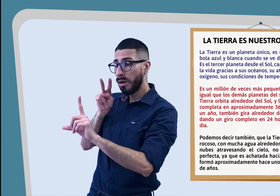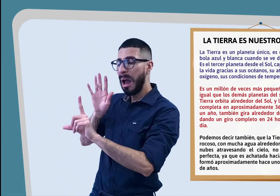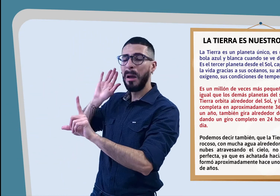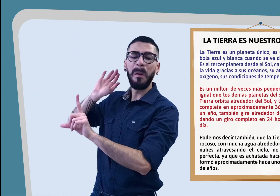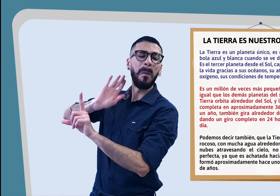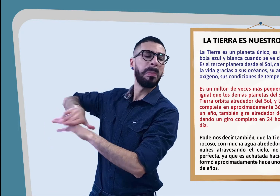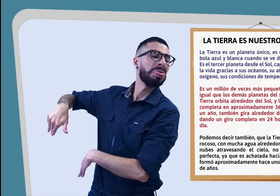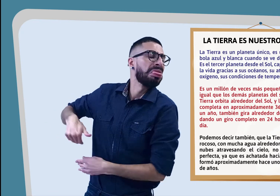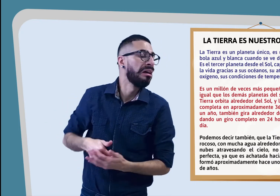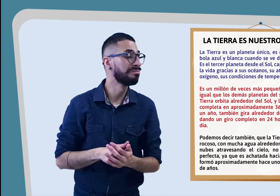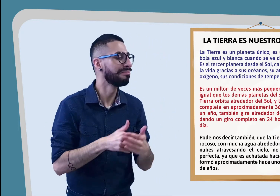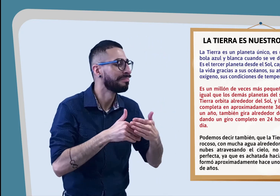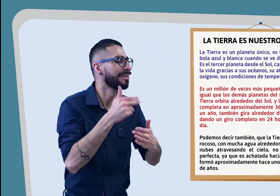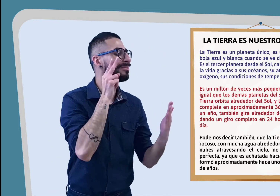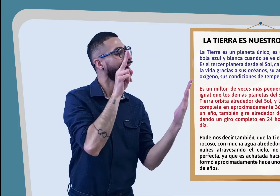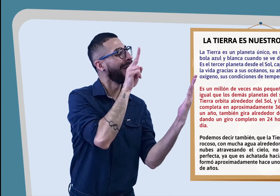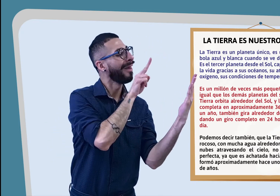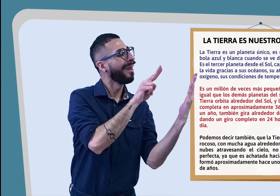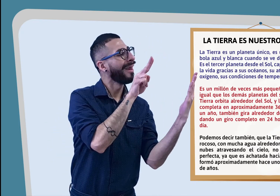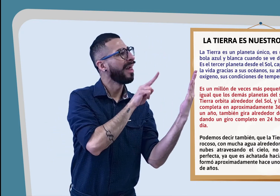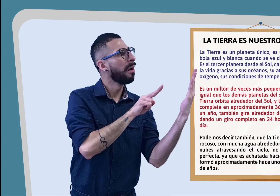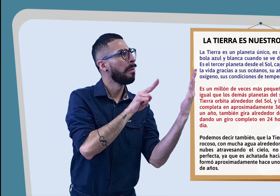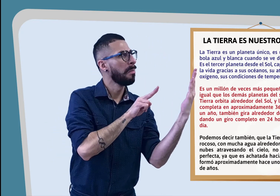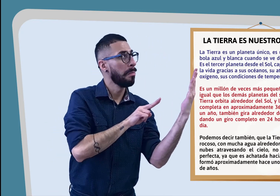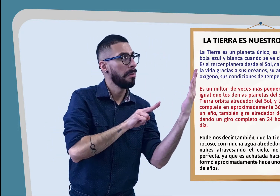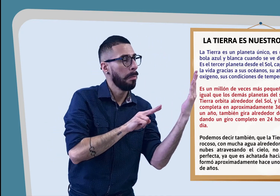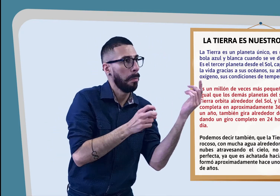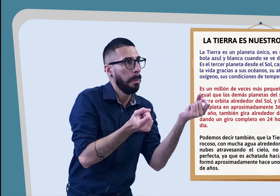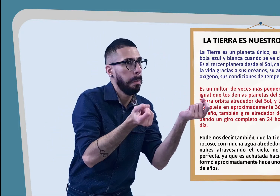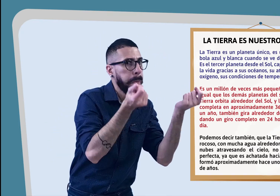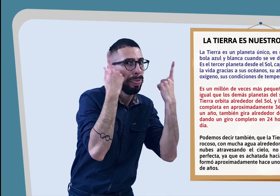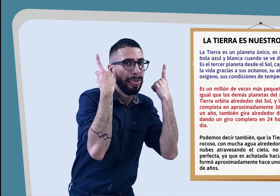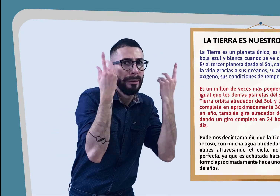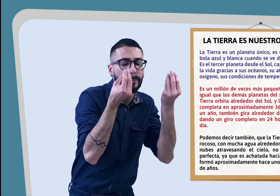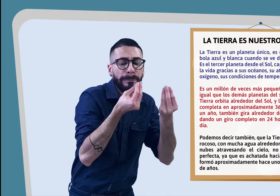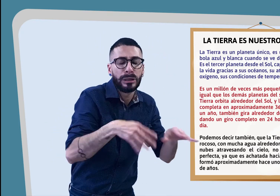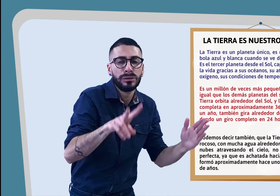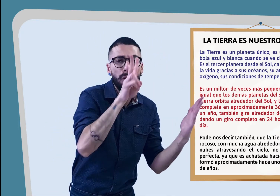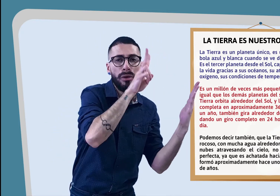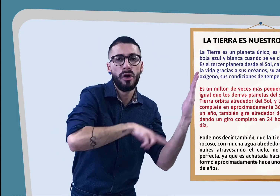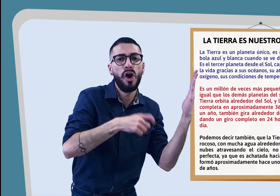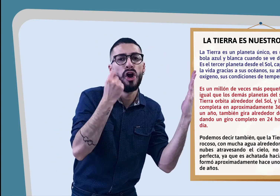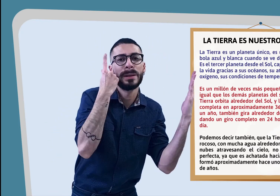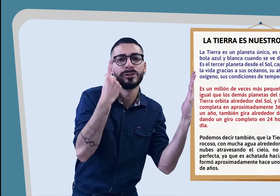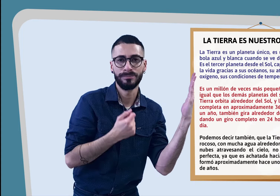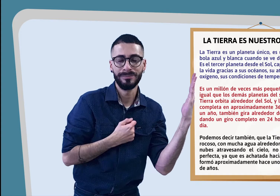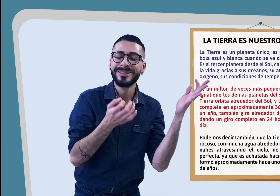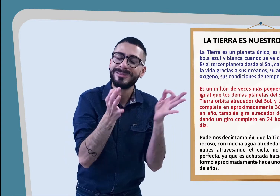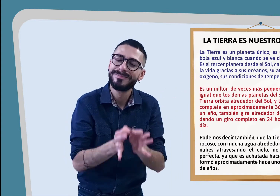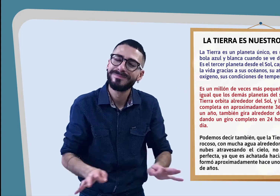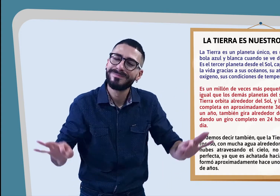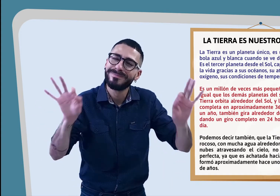no los pasen por alto, porque si solo se fijan en el texto escrito terminan sin comprender lo que dice.